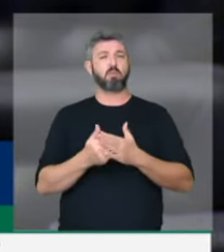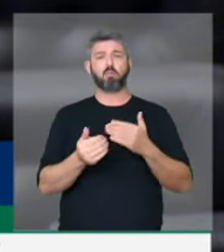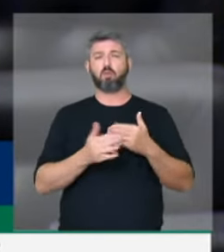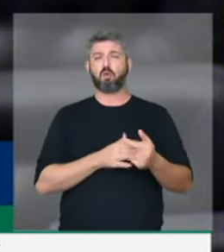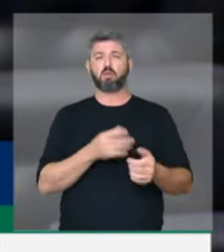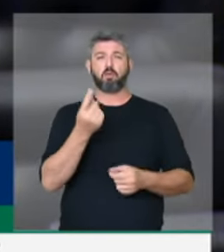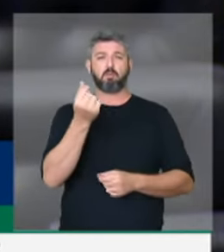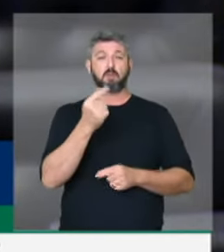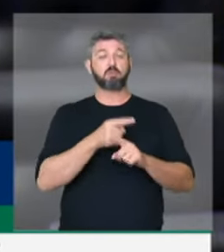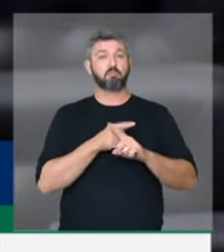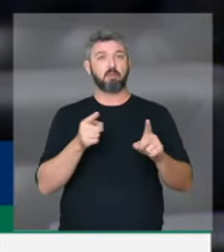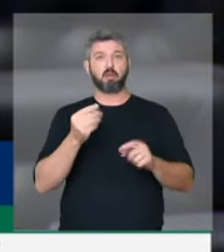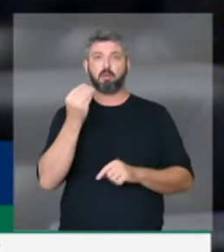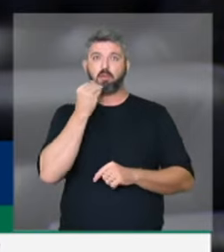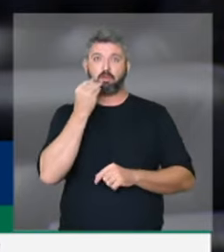REGULAÇÃO DO SUS TODOS NÓS IREMOS TRABALHAR PARA QUE